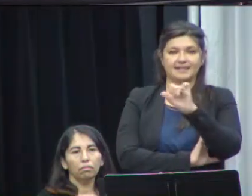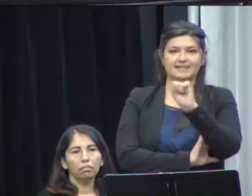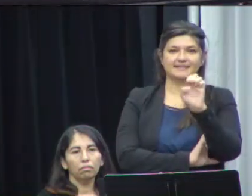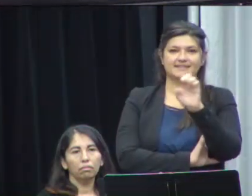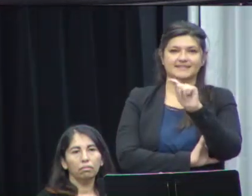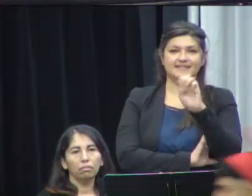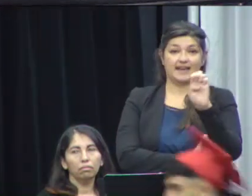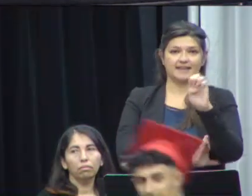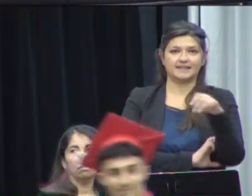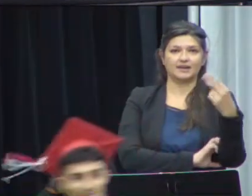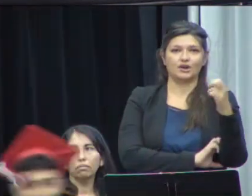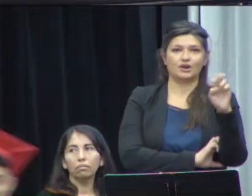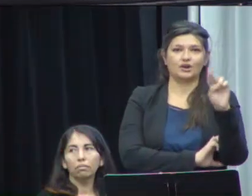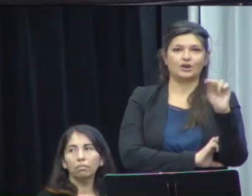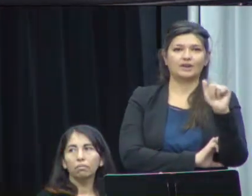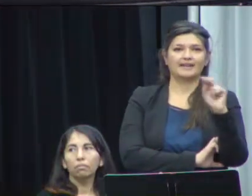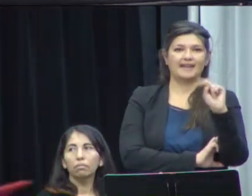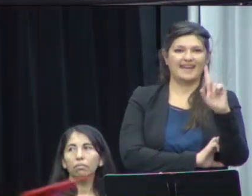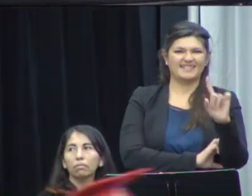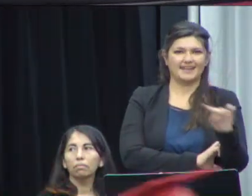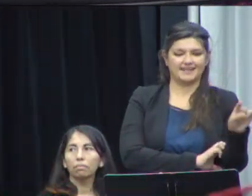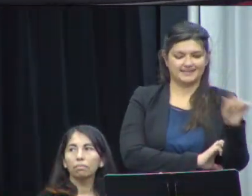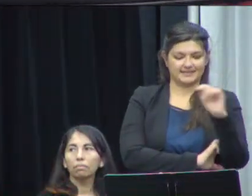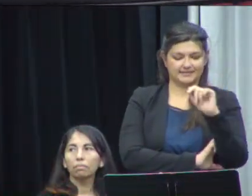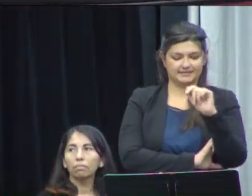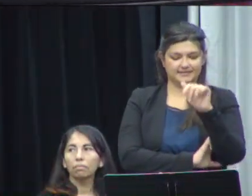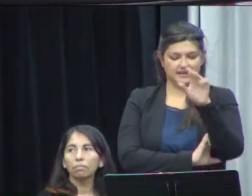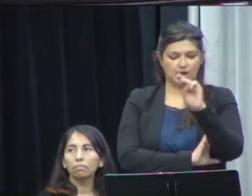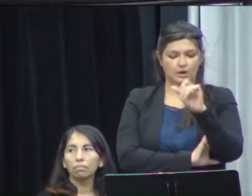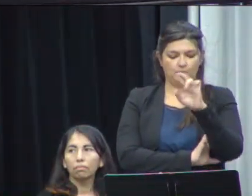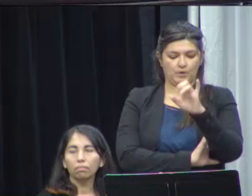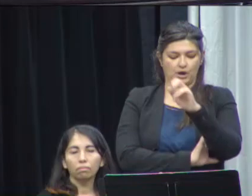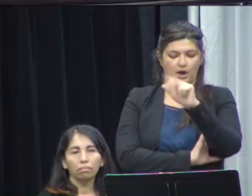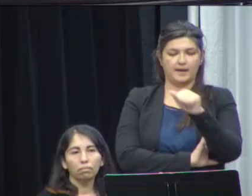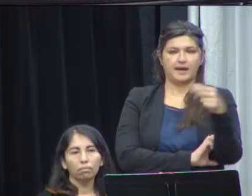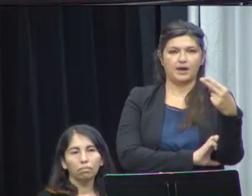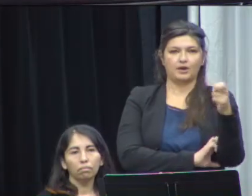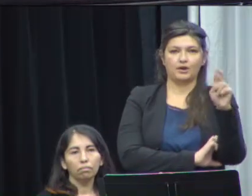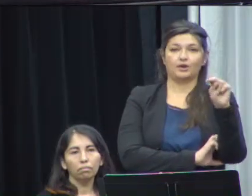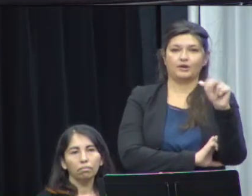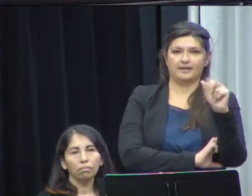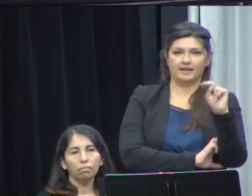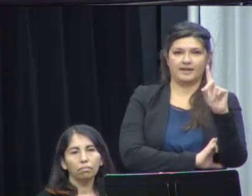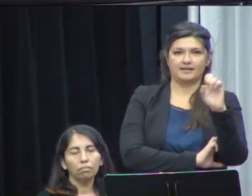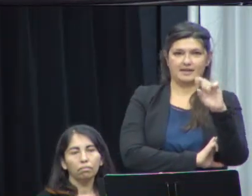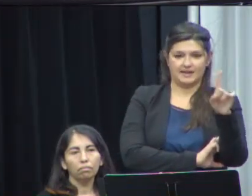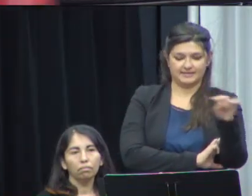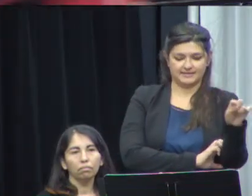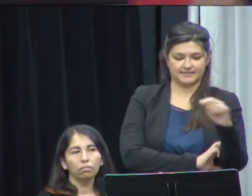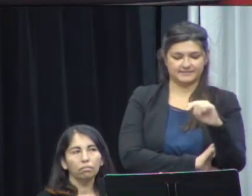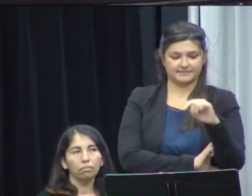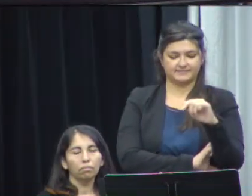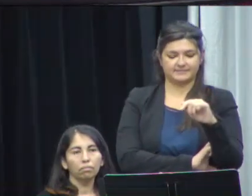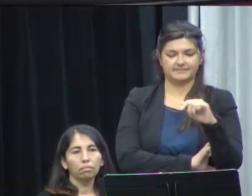(audience applauds) Maryanna Hernandez. (audience applauds)